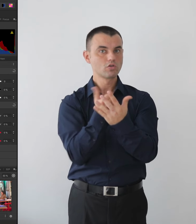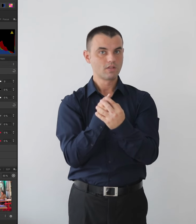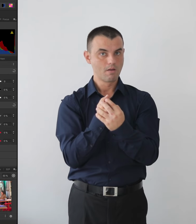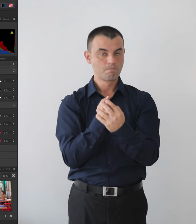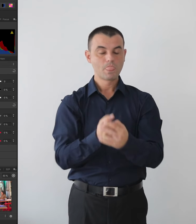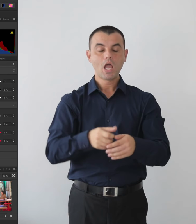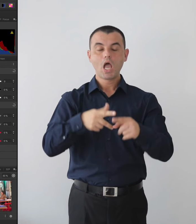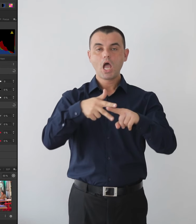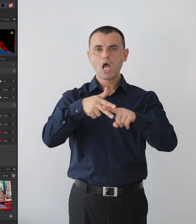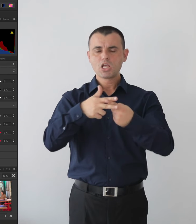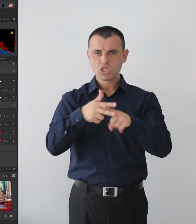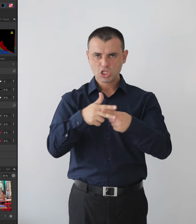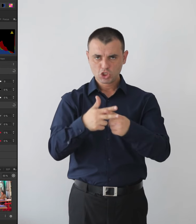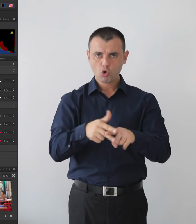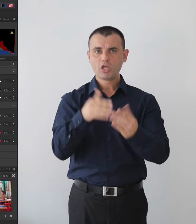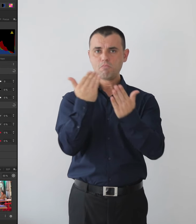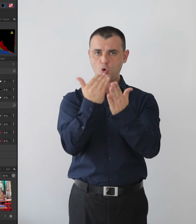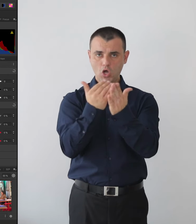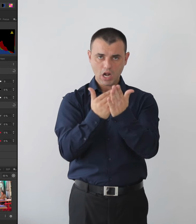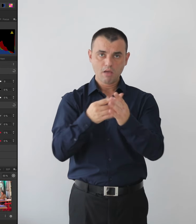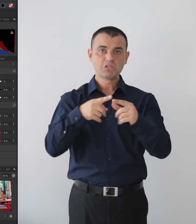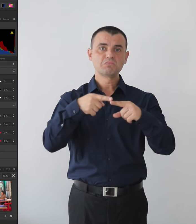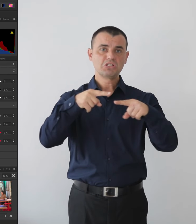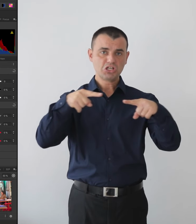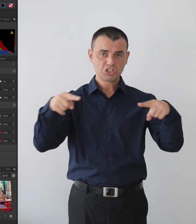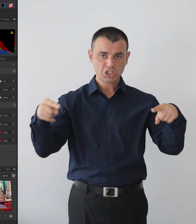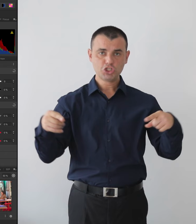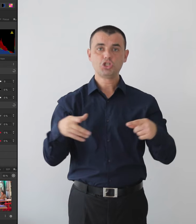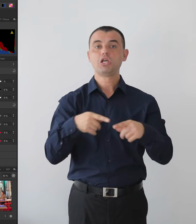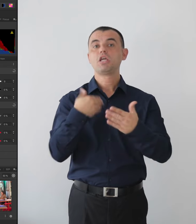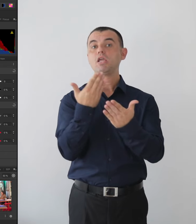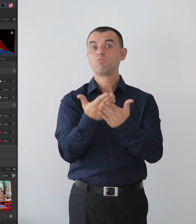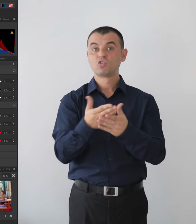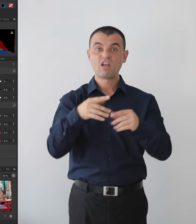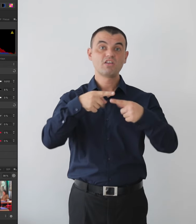Обработката на снимка в програмата изисква поне, прекомпозиране на кадъра,